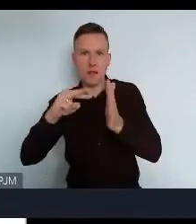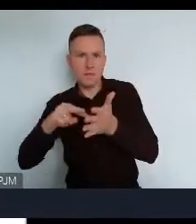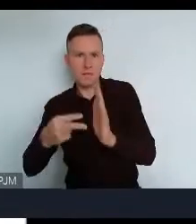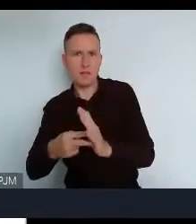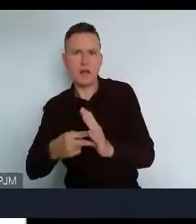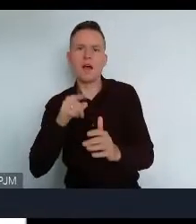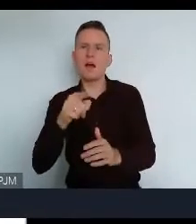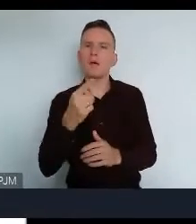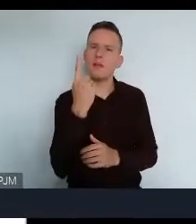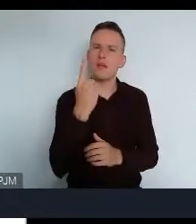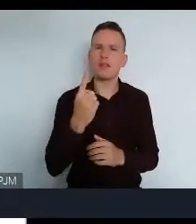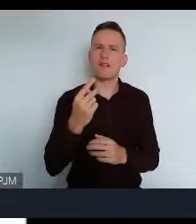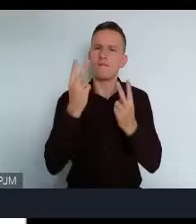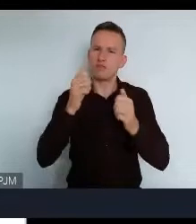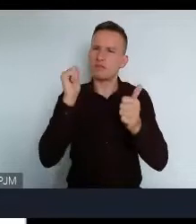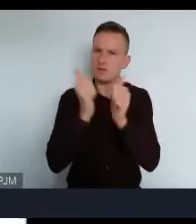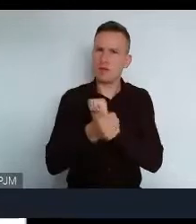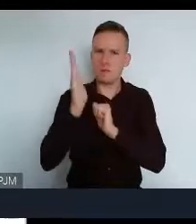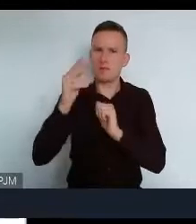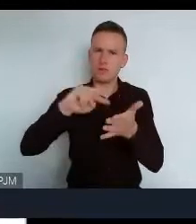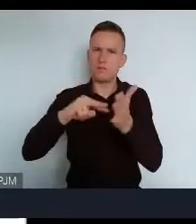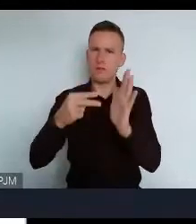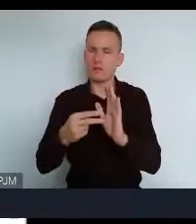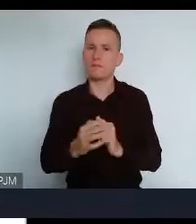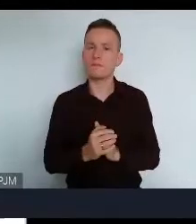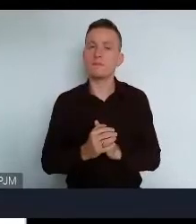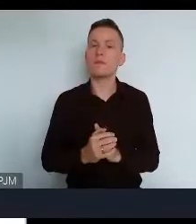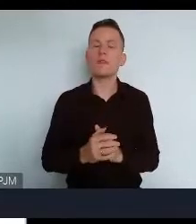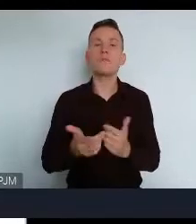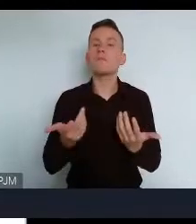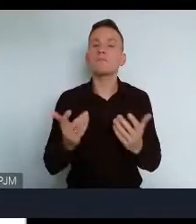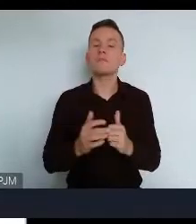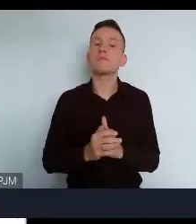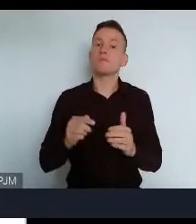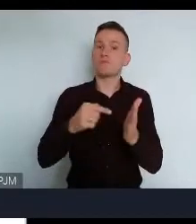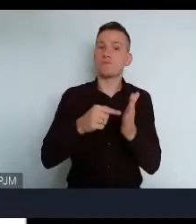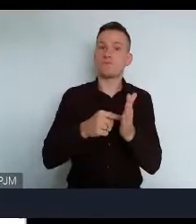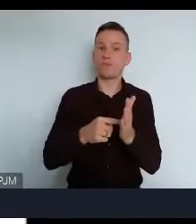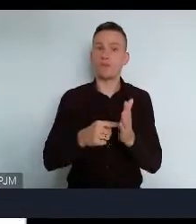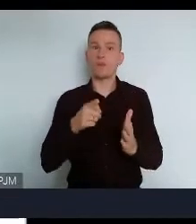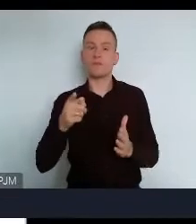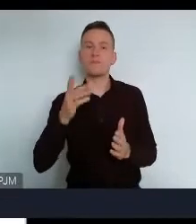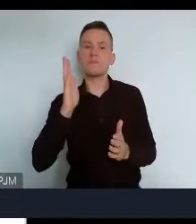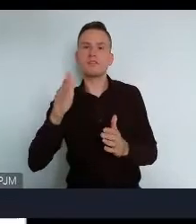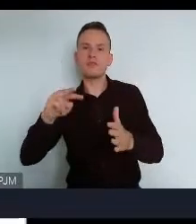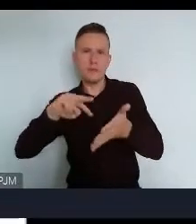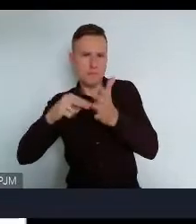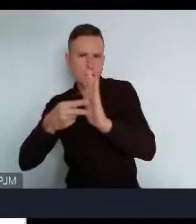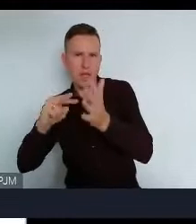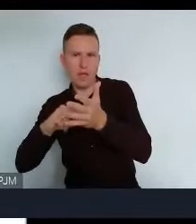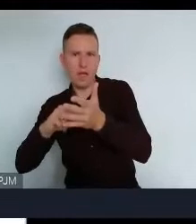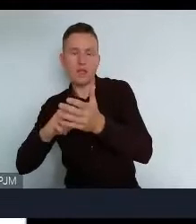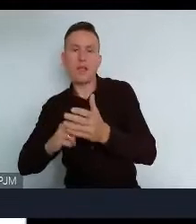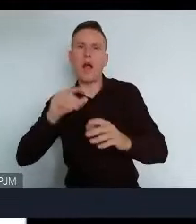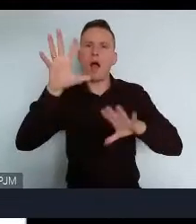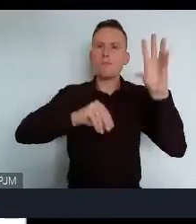w procesie planowania strategicznego. Konkretnie chodzi o powiązanie strategii z procesem budżetowania na dany rok, w tym z roczną oceną wyników